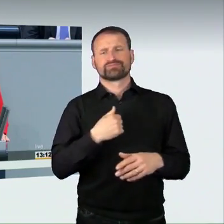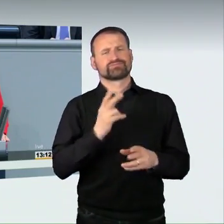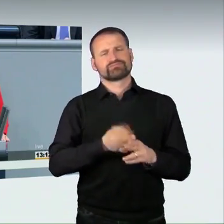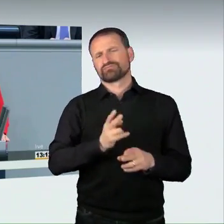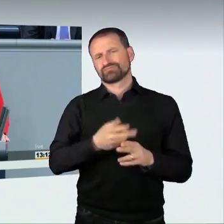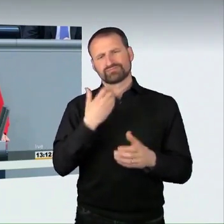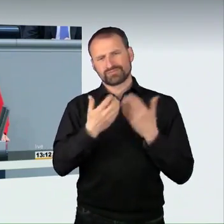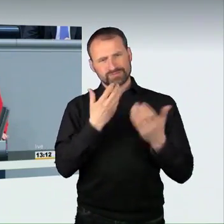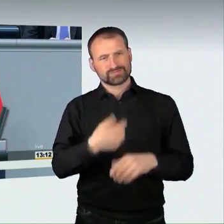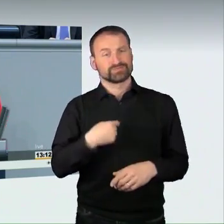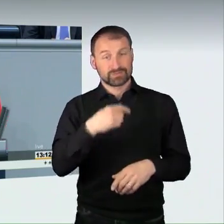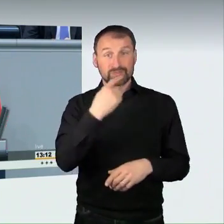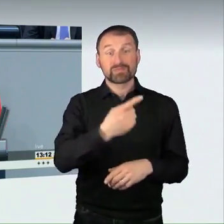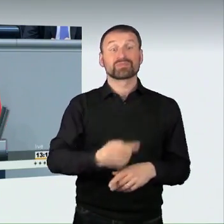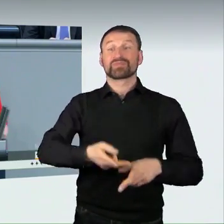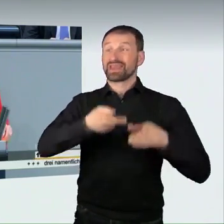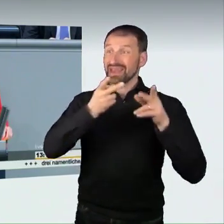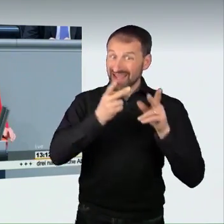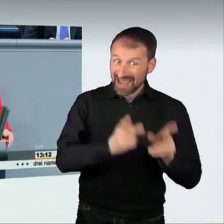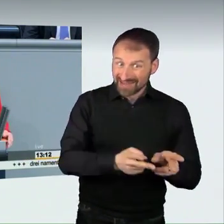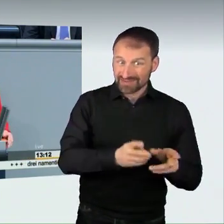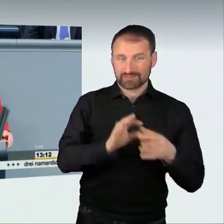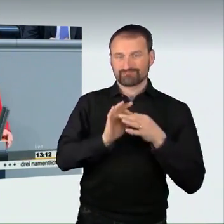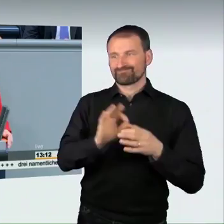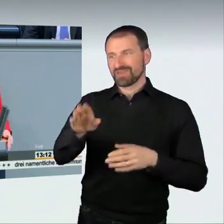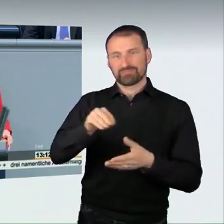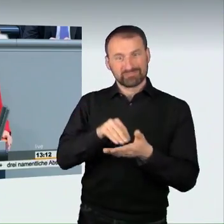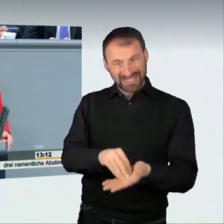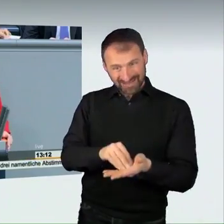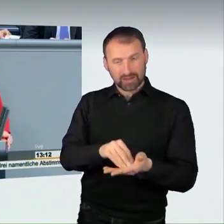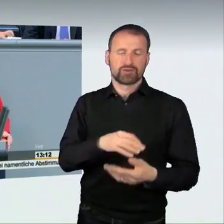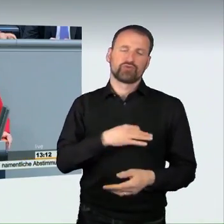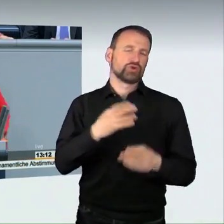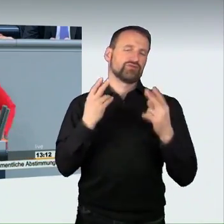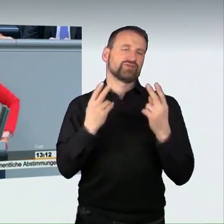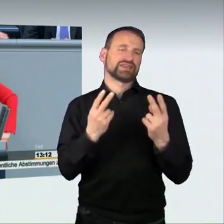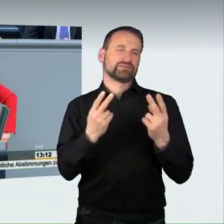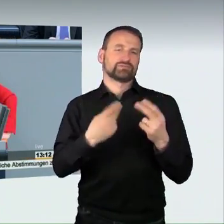und Ängste der Menschen ernst, die ihr soziales Umfeld nicht verlieren wollen.